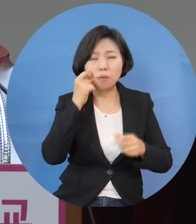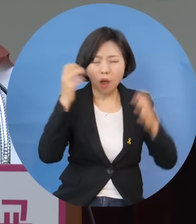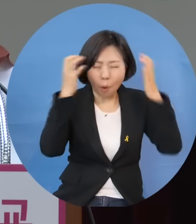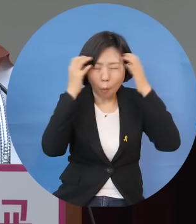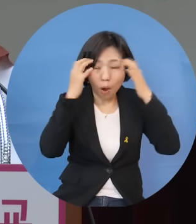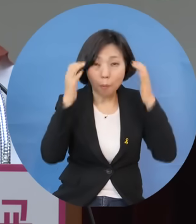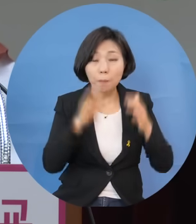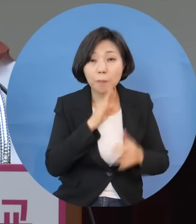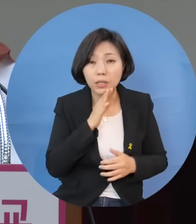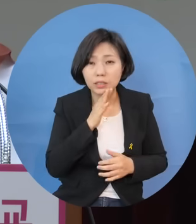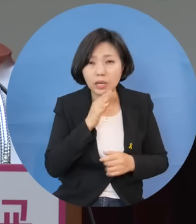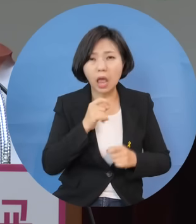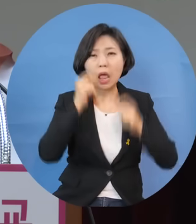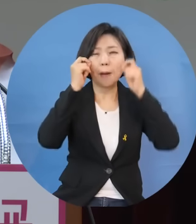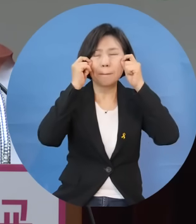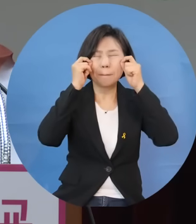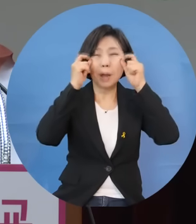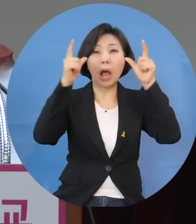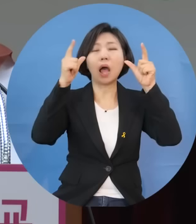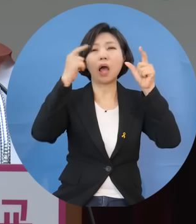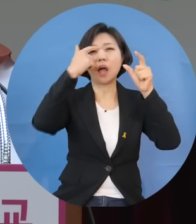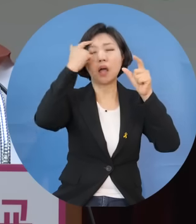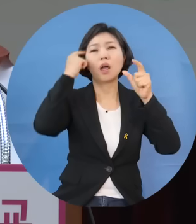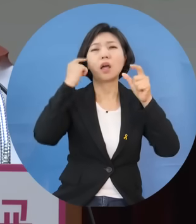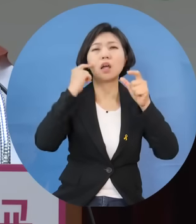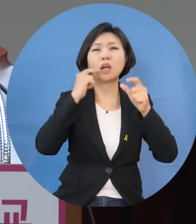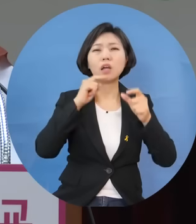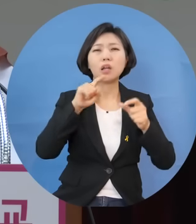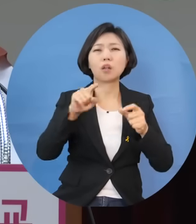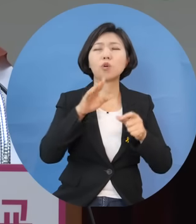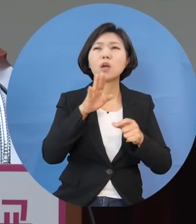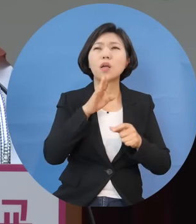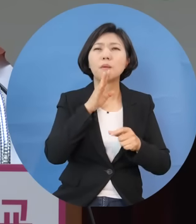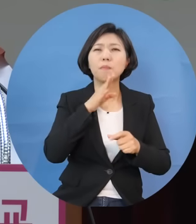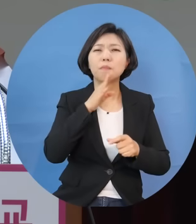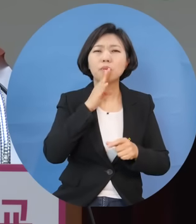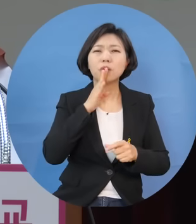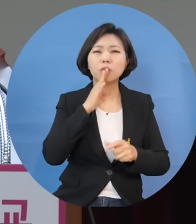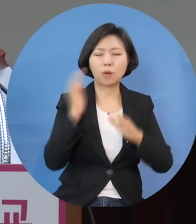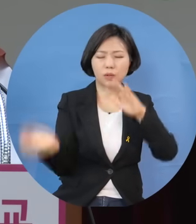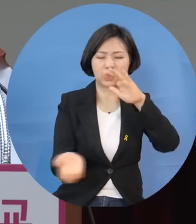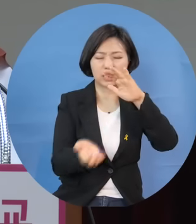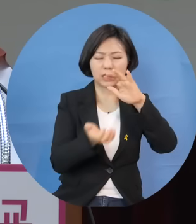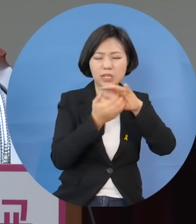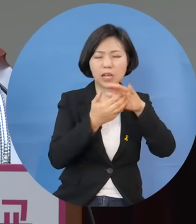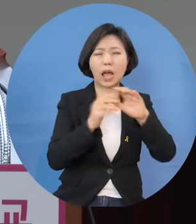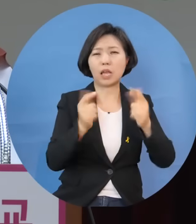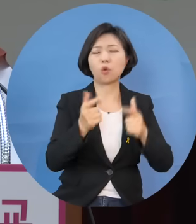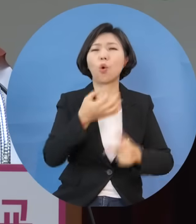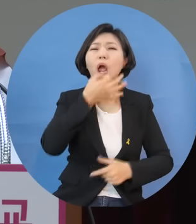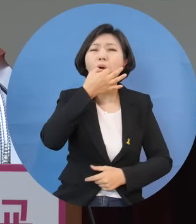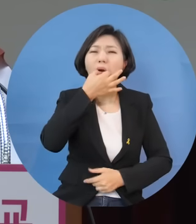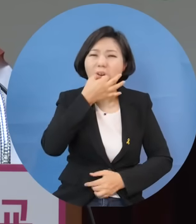그러니까 그 '깨달아야지'를 '도'라고 생각하면 안 돼요. 그건 '욕심'이에요.